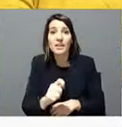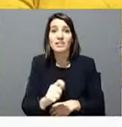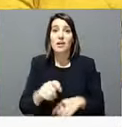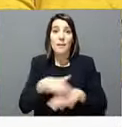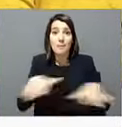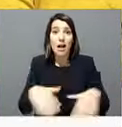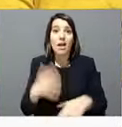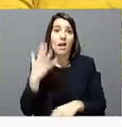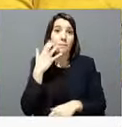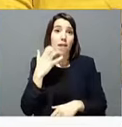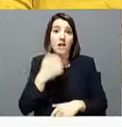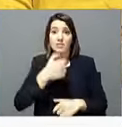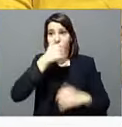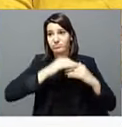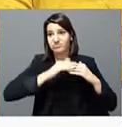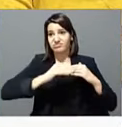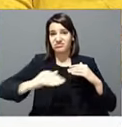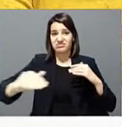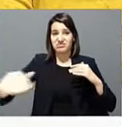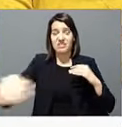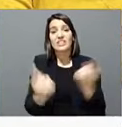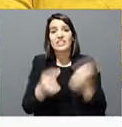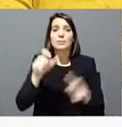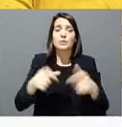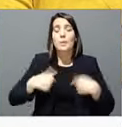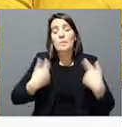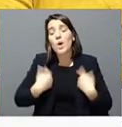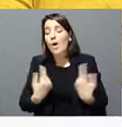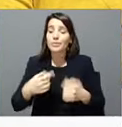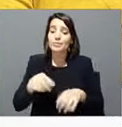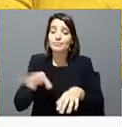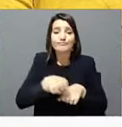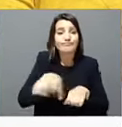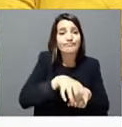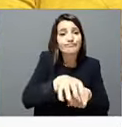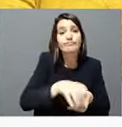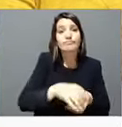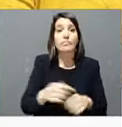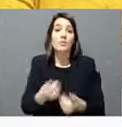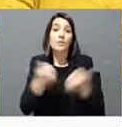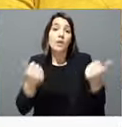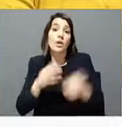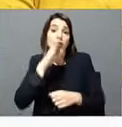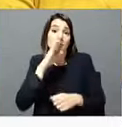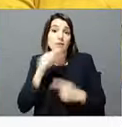encontramos pessoas a fazer essa recolha e ela seria tão mais produtiva se fosse